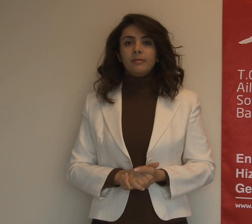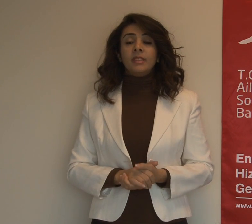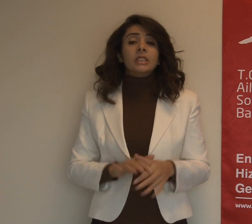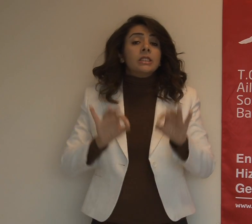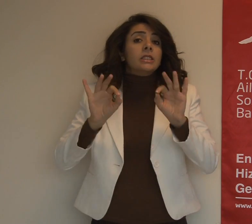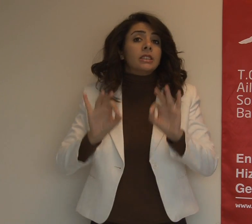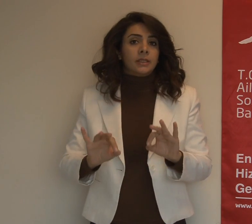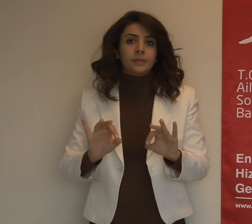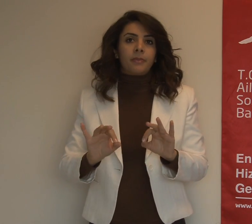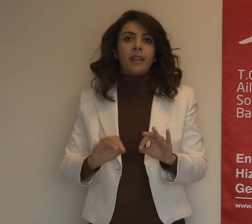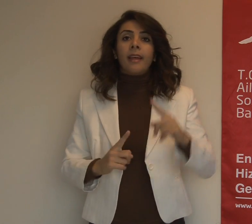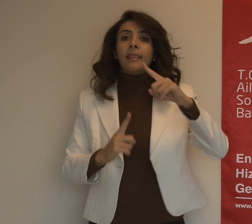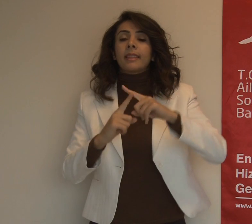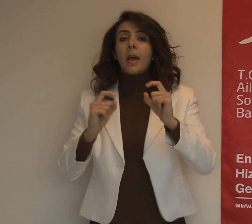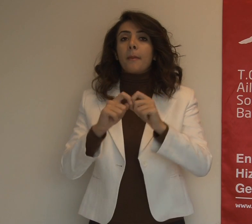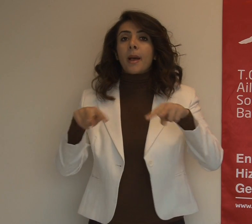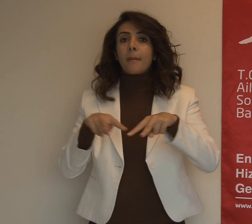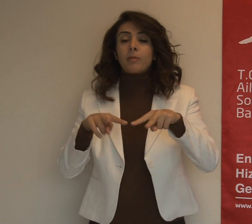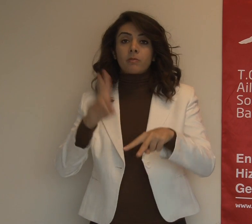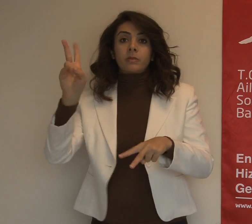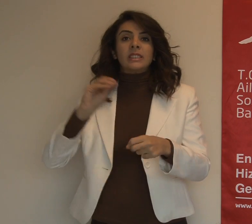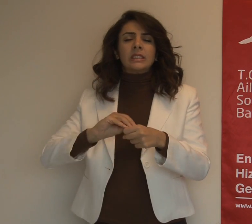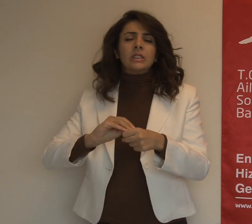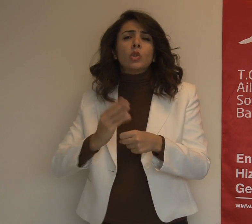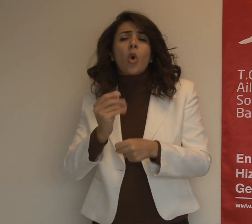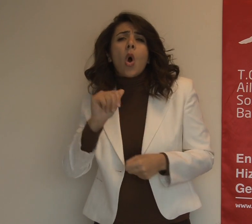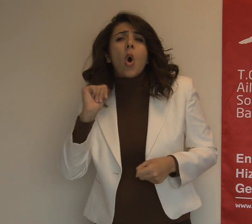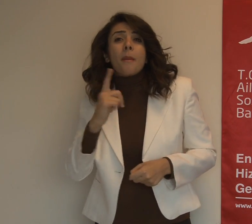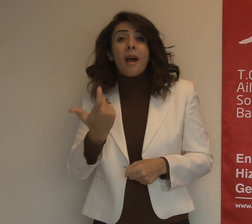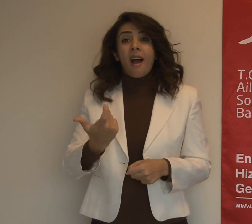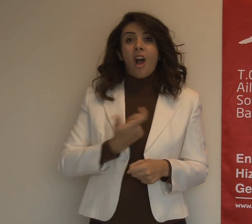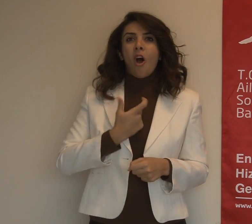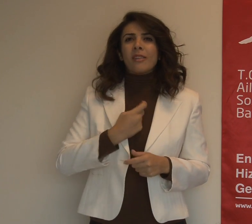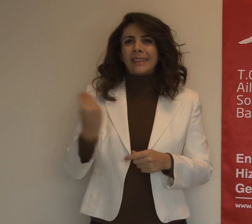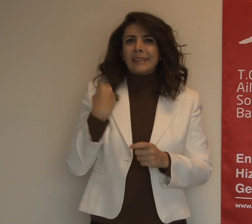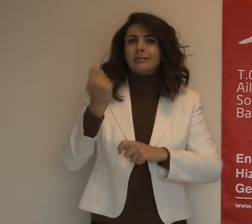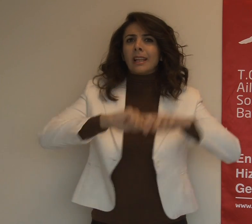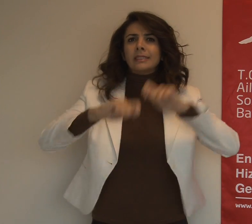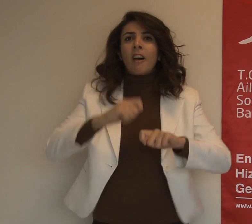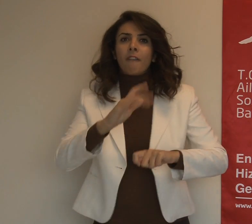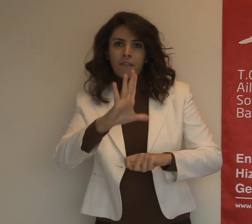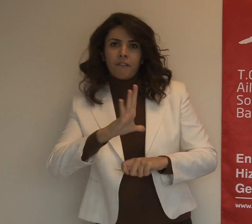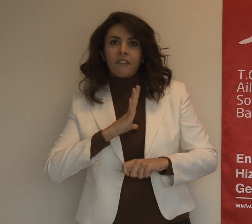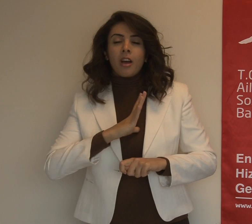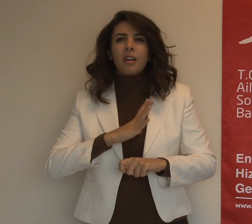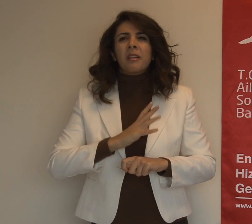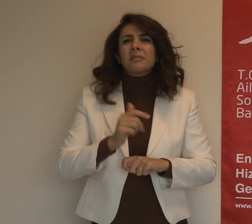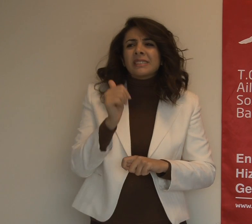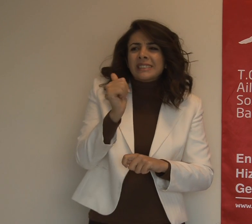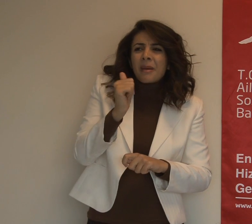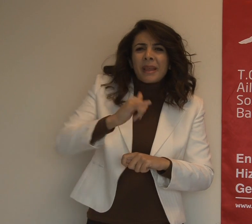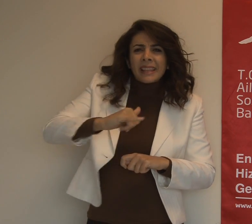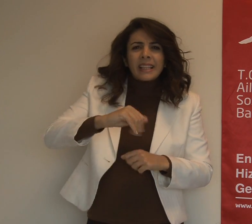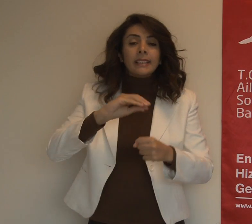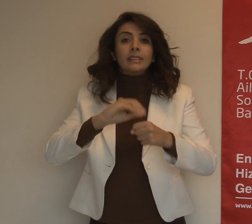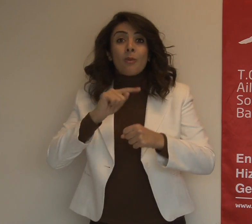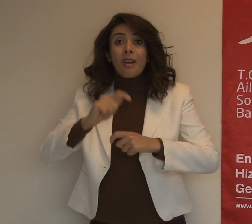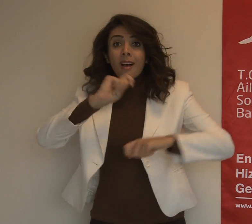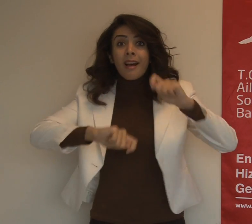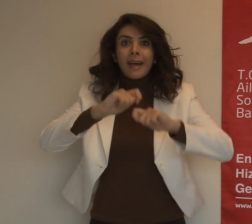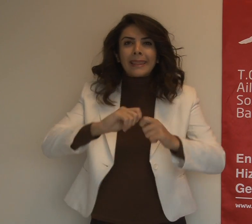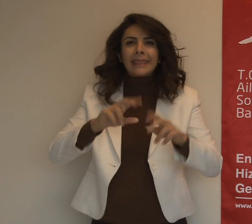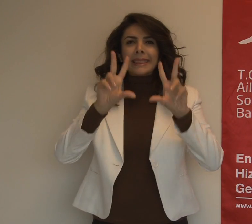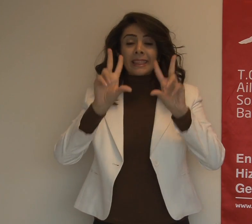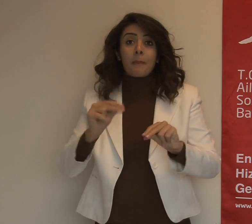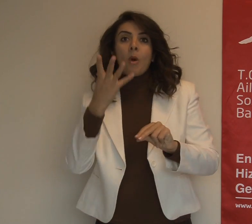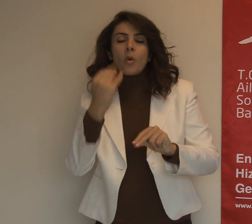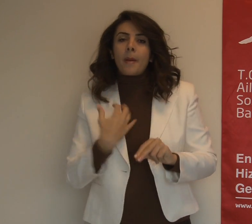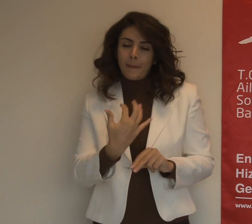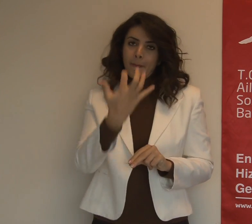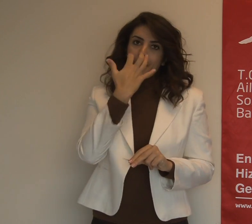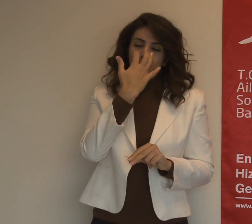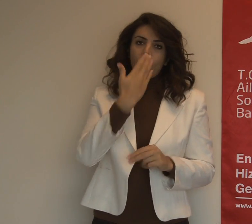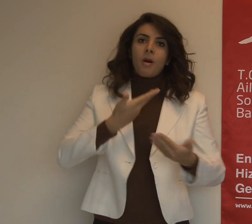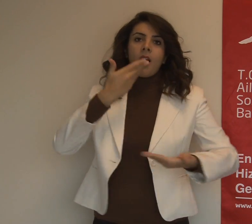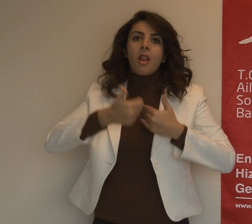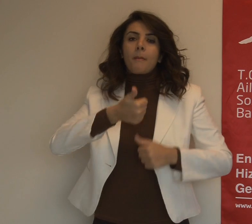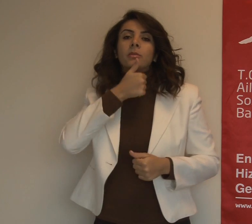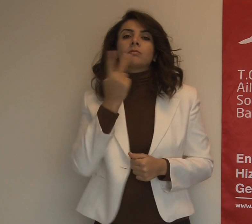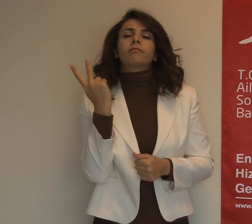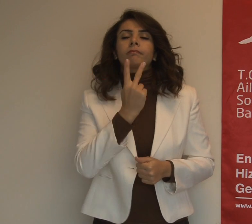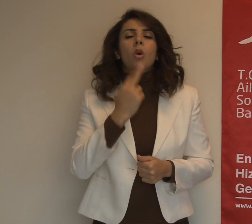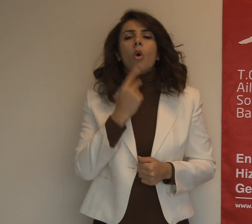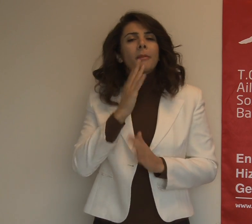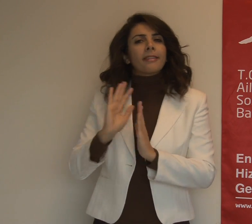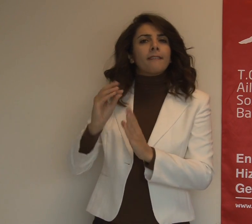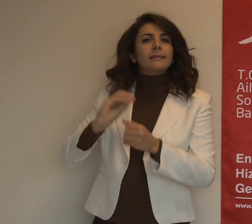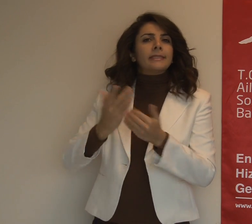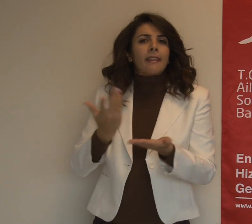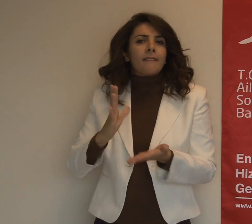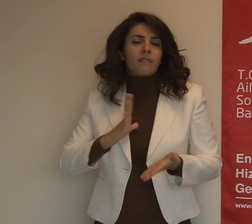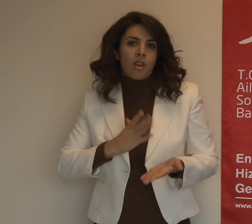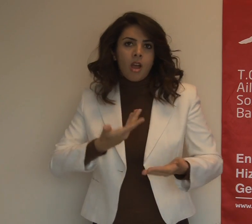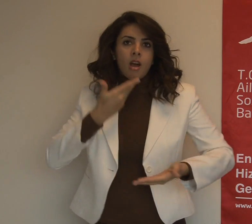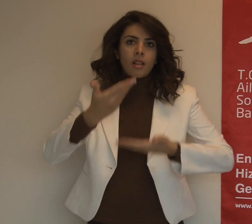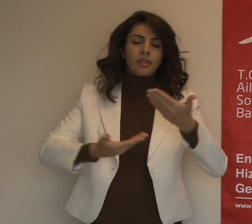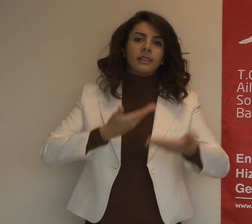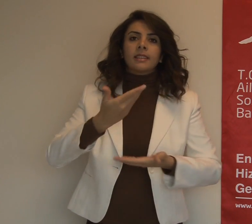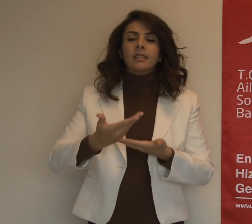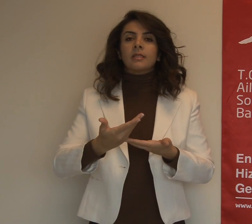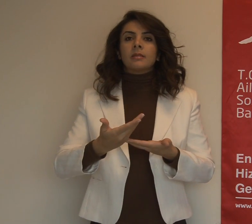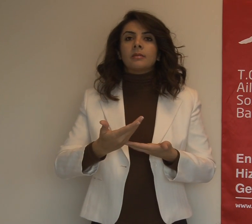Şu anda TBMM'de önemli bir kanun tasarısının bulunduğunu, bir kaç gün içinde bu tasarının tamamlanmasını beklediklerini kaydeden Babacan, şöyle konuştu: